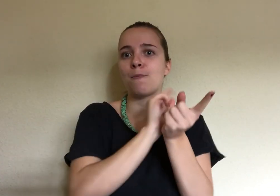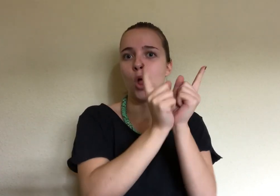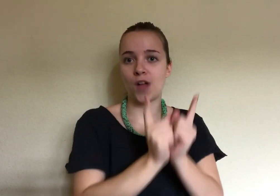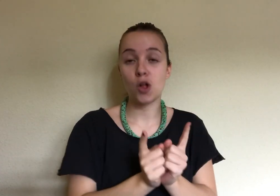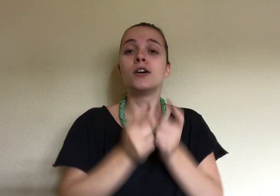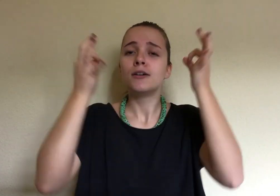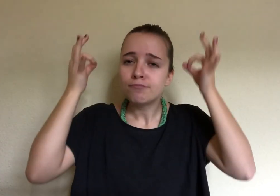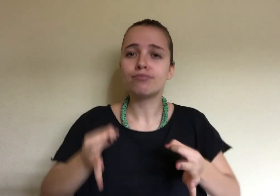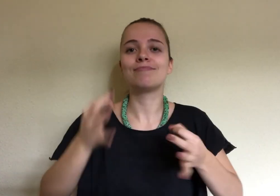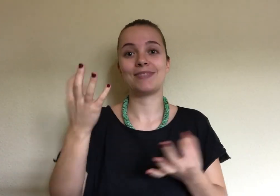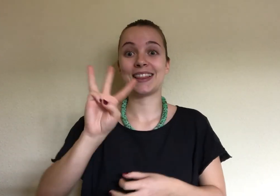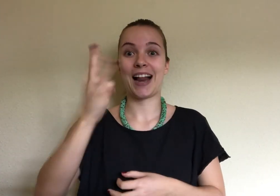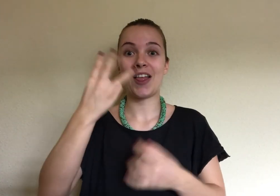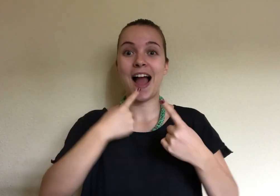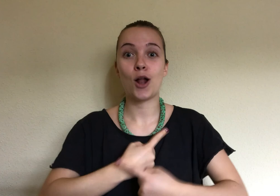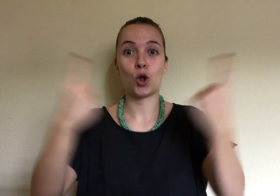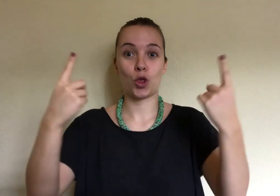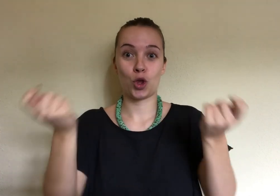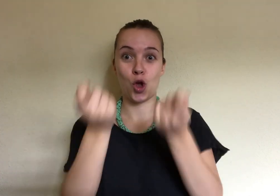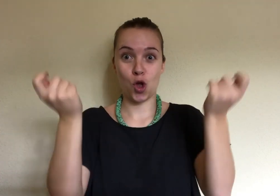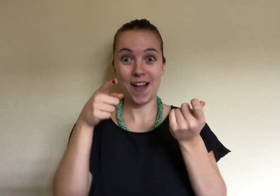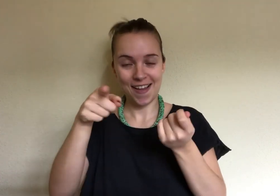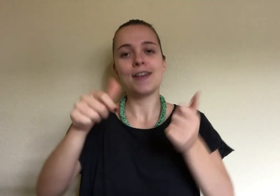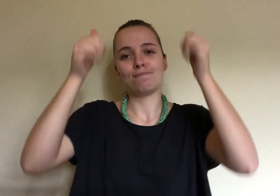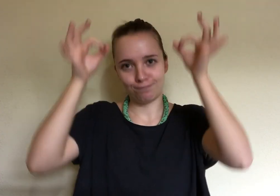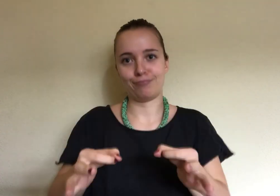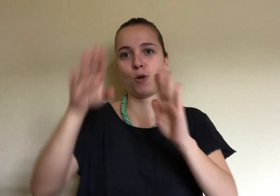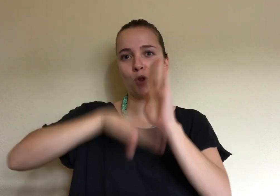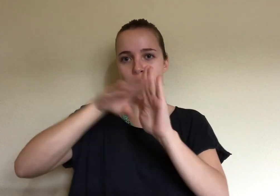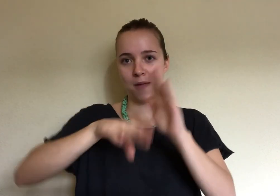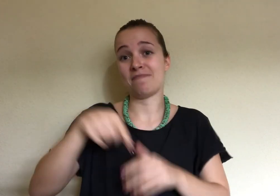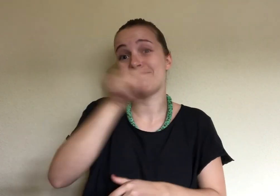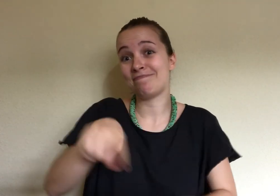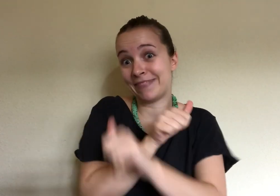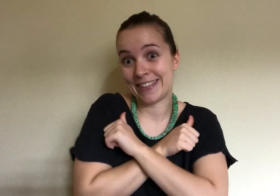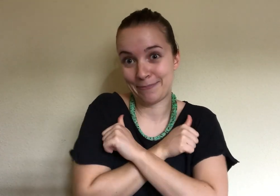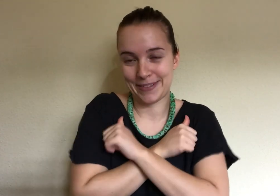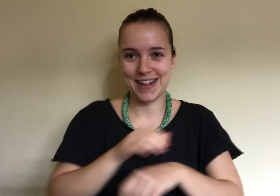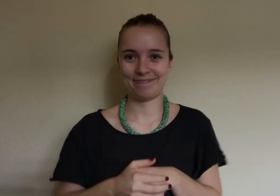Pueden haber modificaciones, que se indicarán en el tercer anuncio. ¡Estad atentos y a la espera!